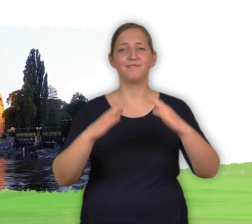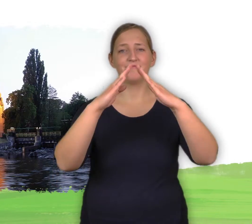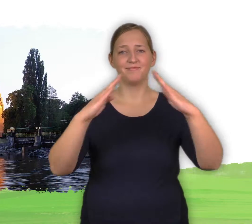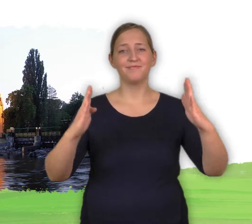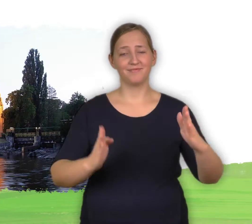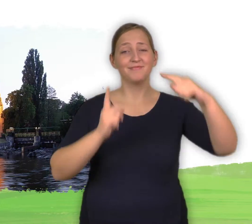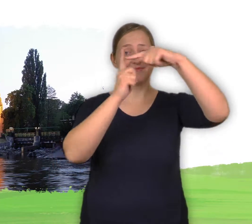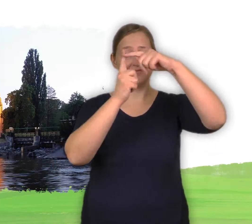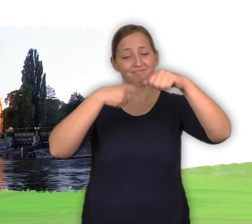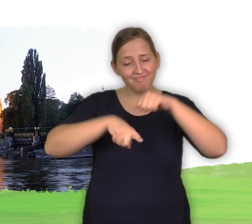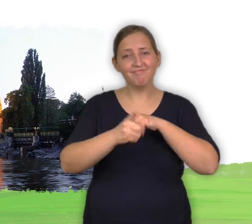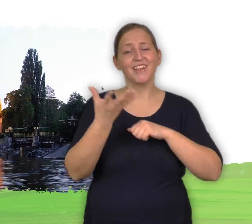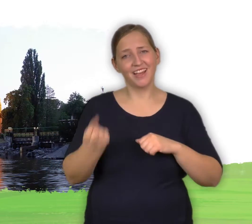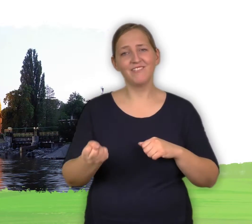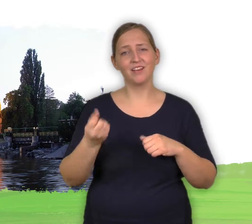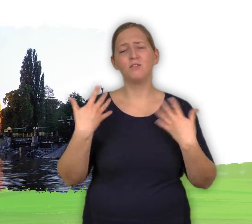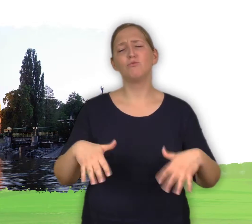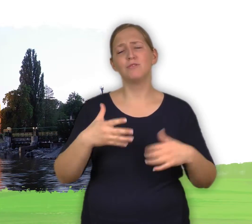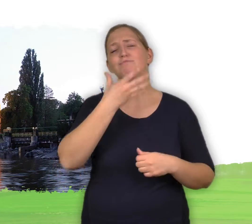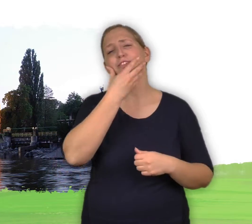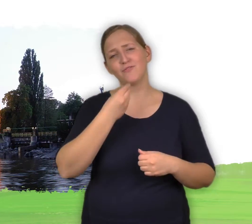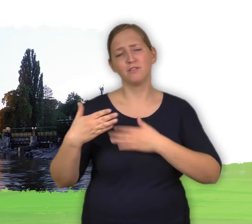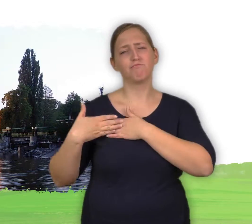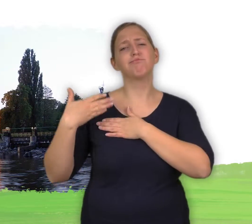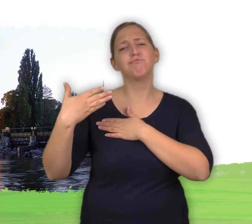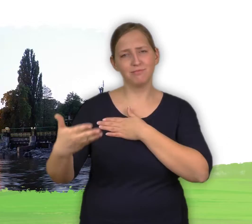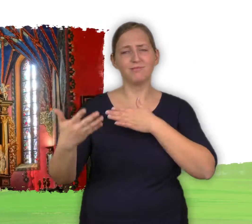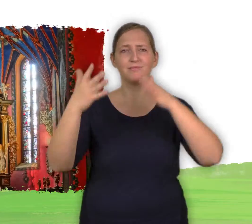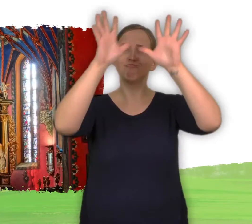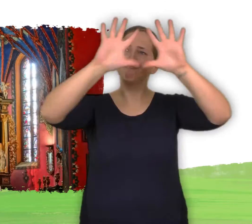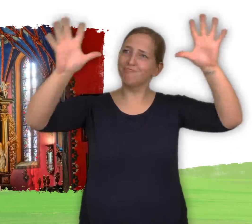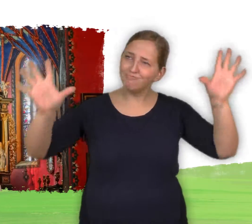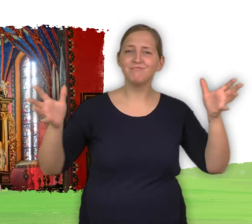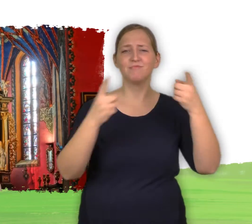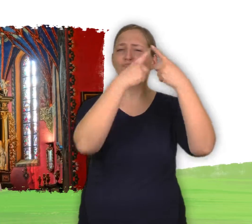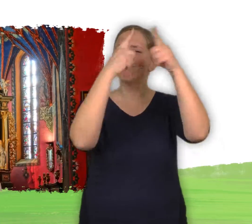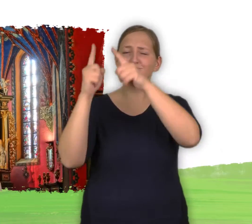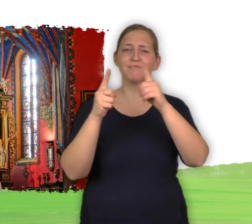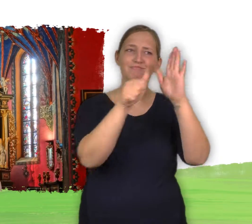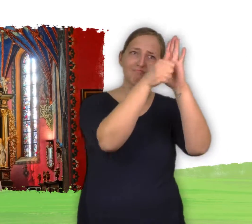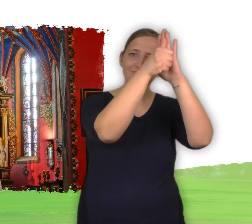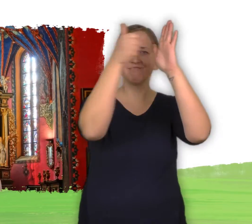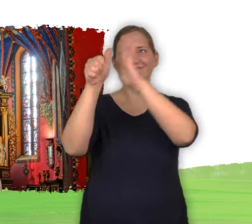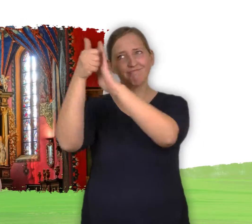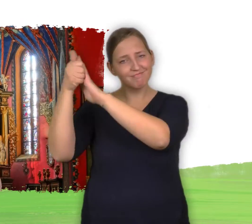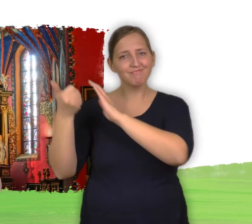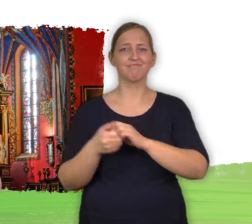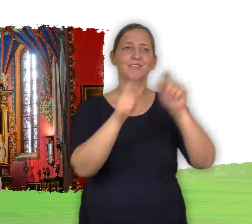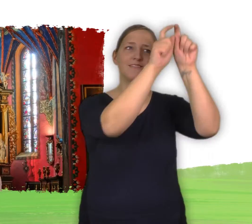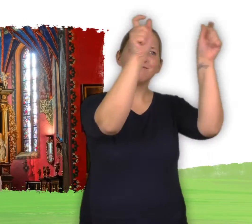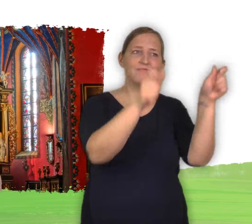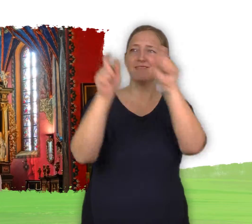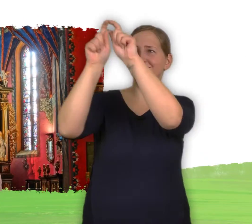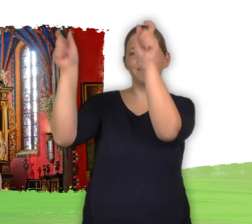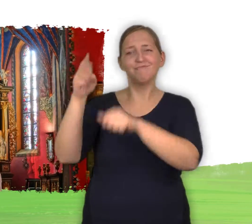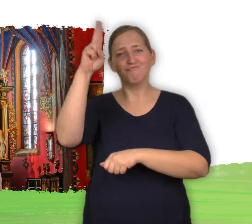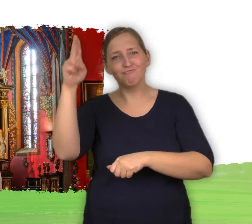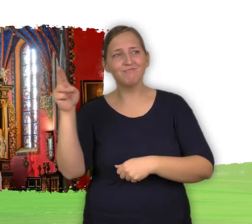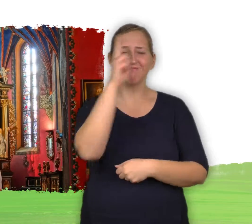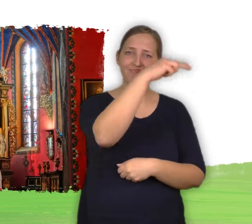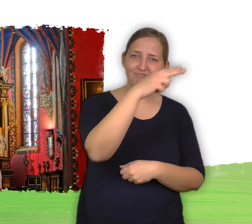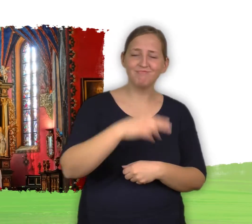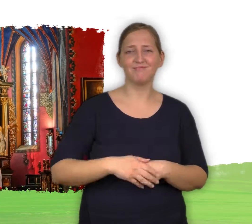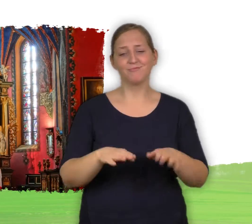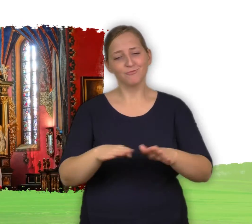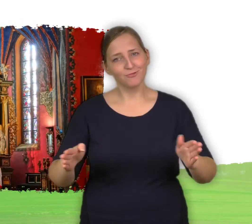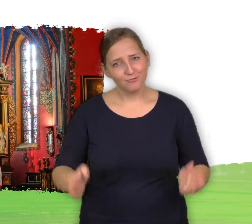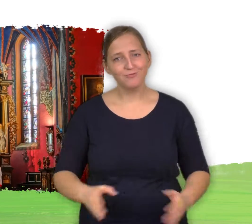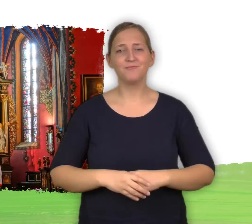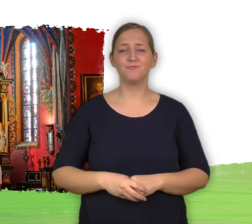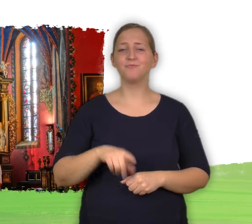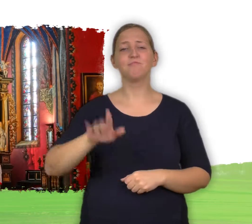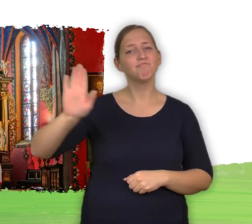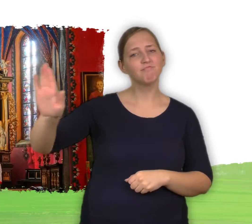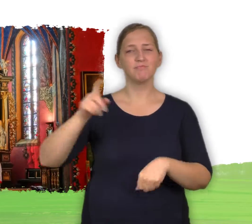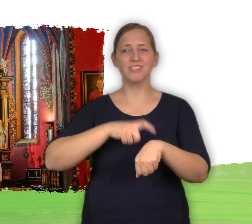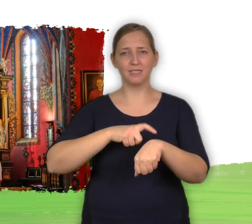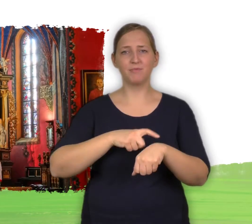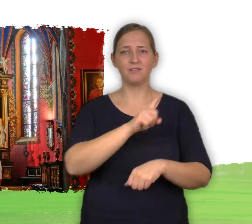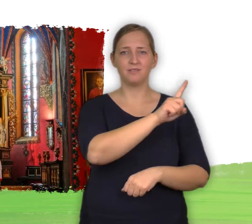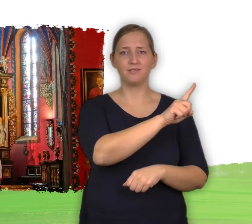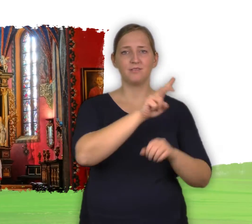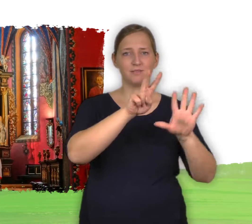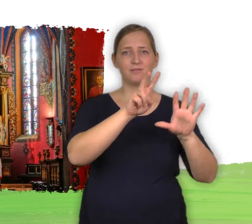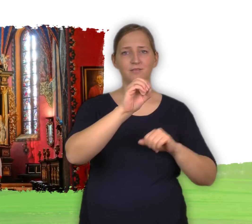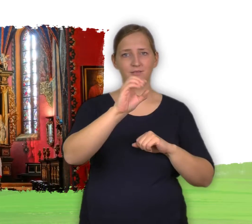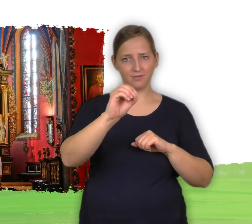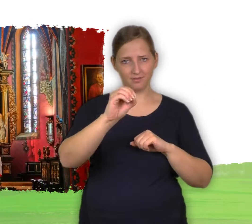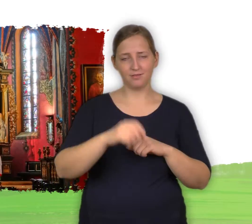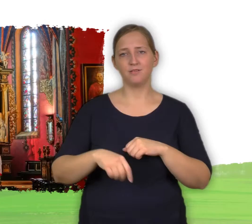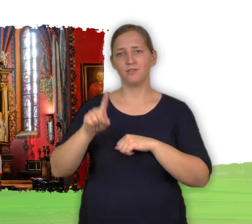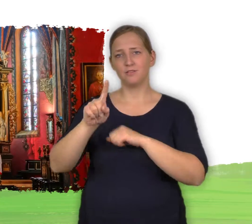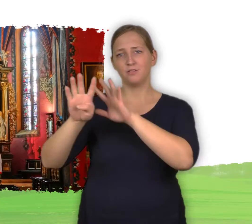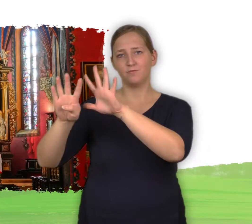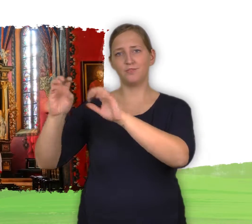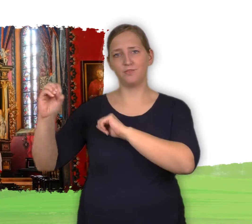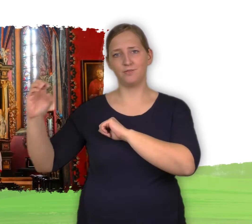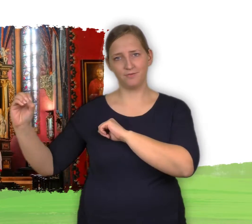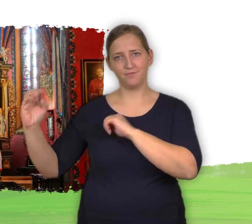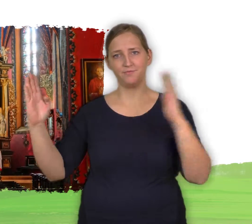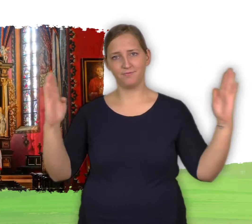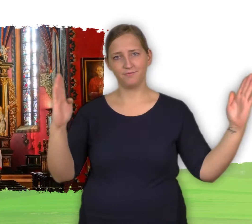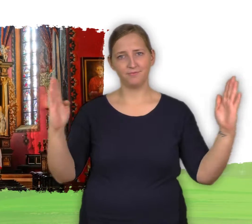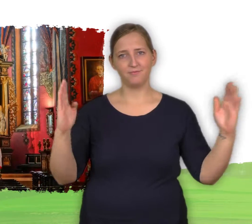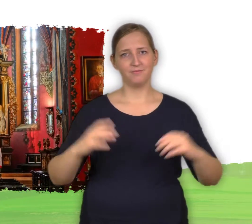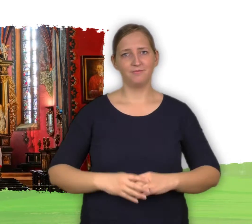W środku jest bogata dekoracja od XVIII do XX w.